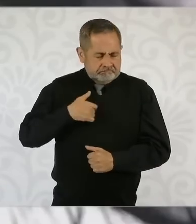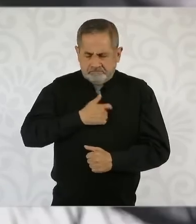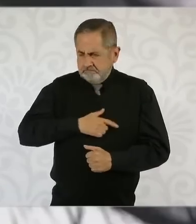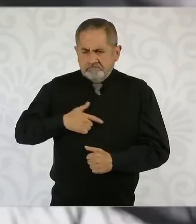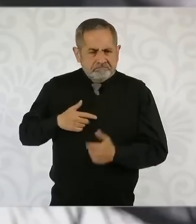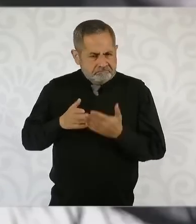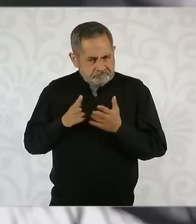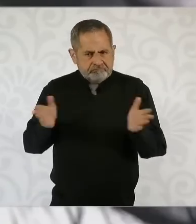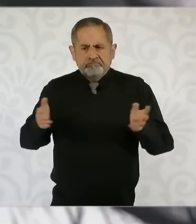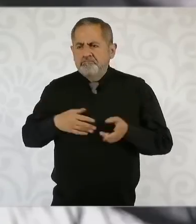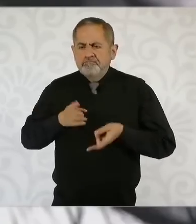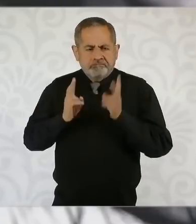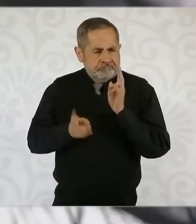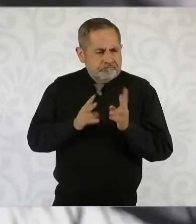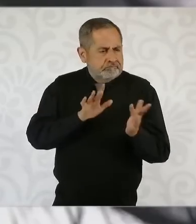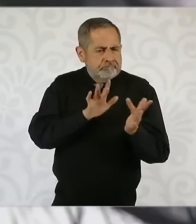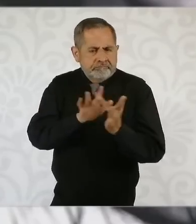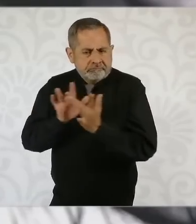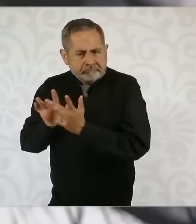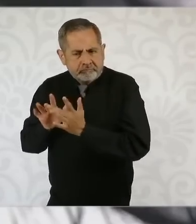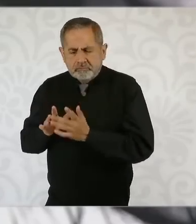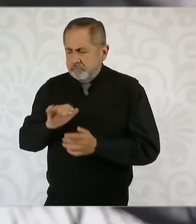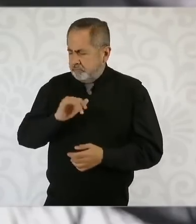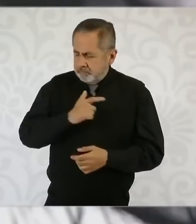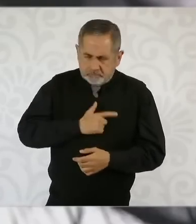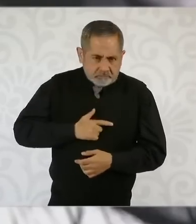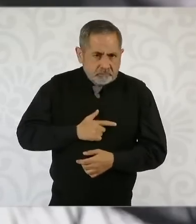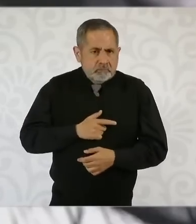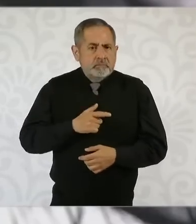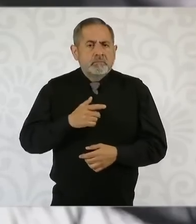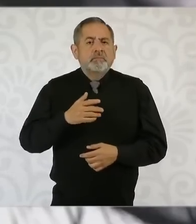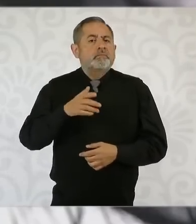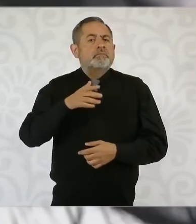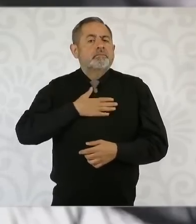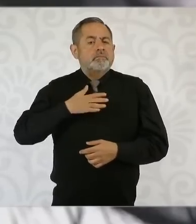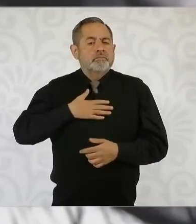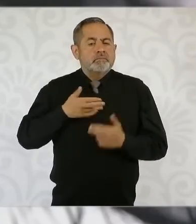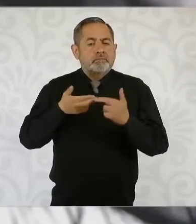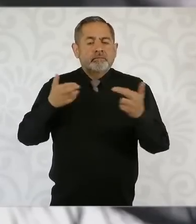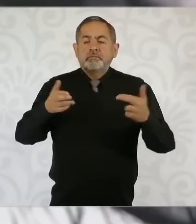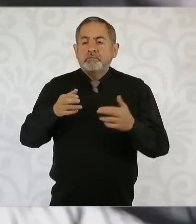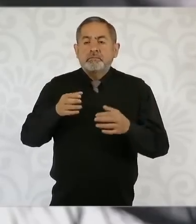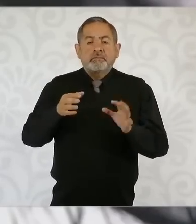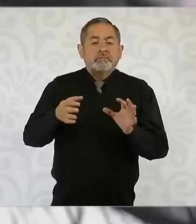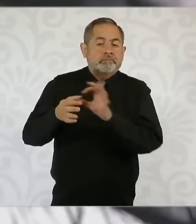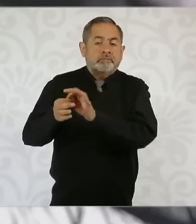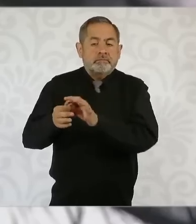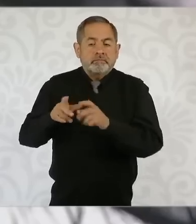le comento que tenemos También nosotros pues ya una relación con el Infonavit eh con los programas